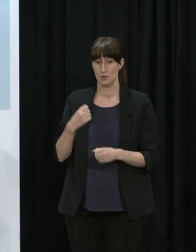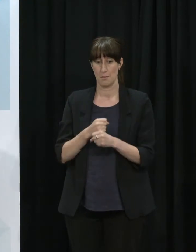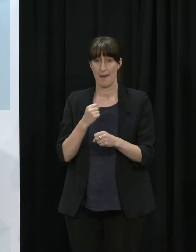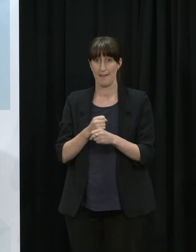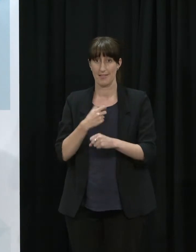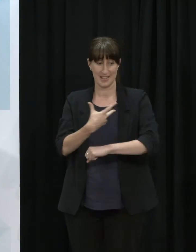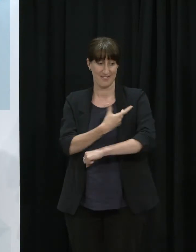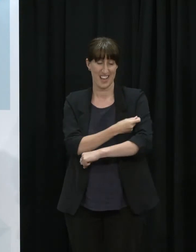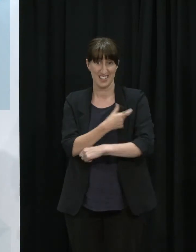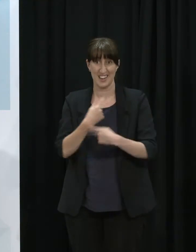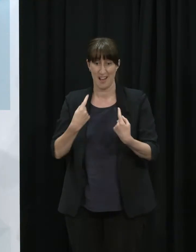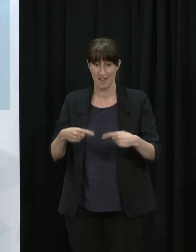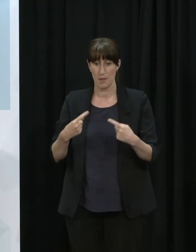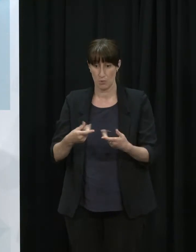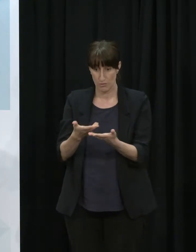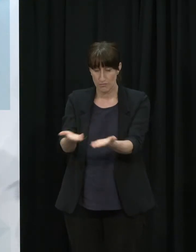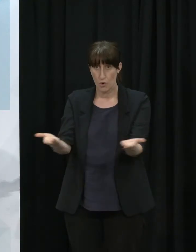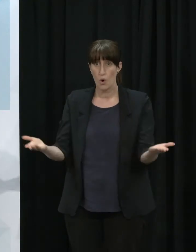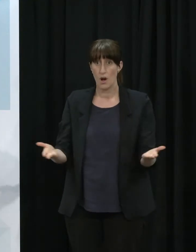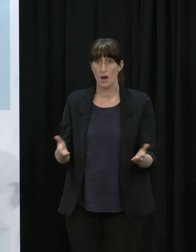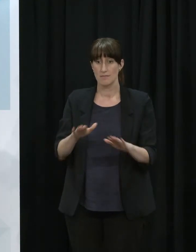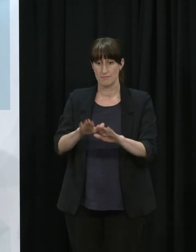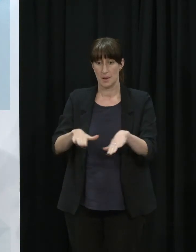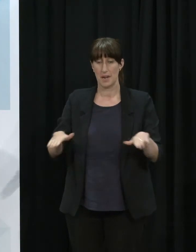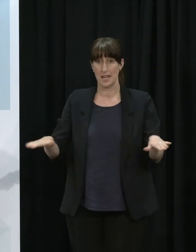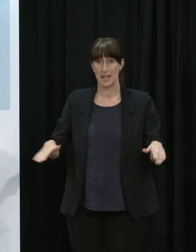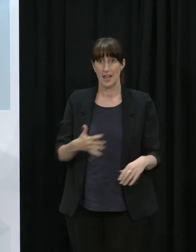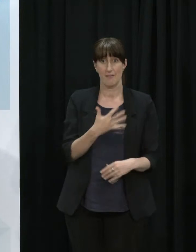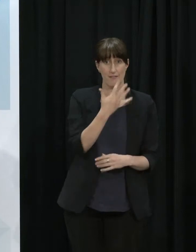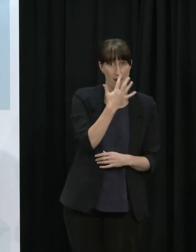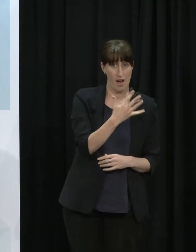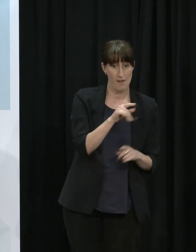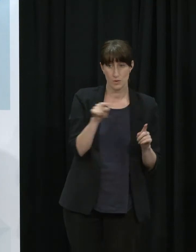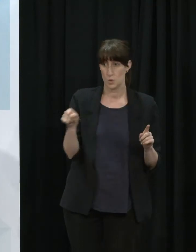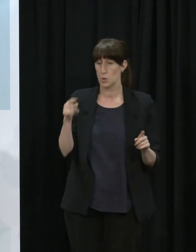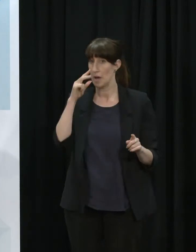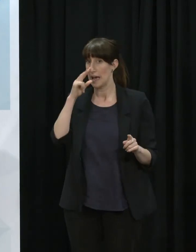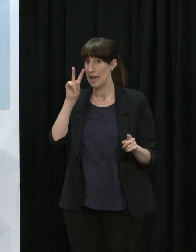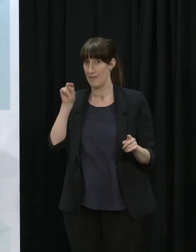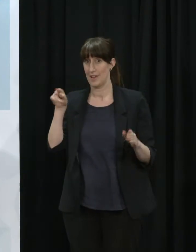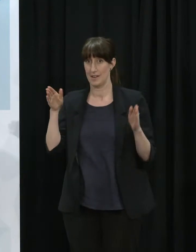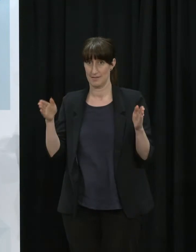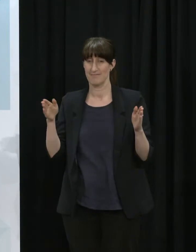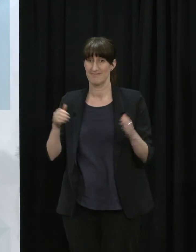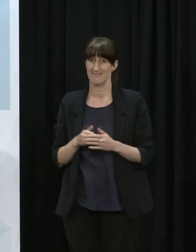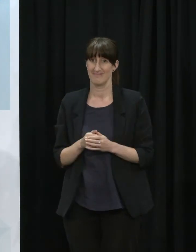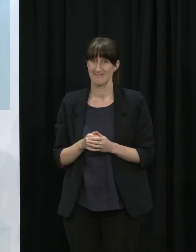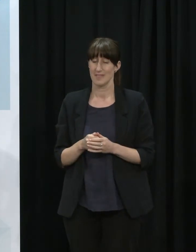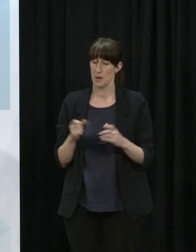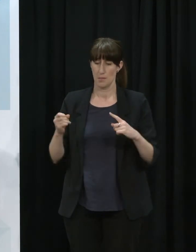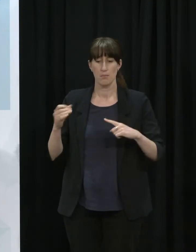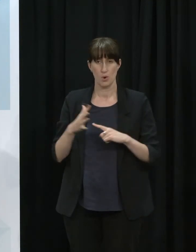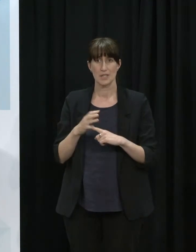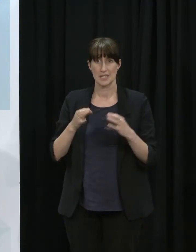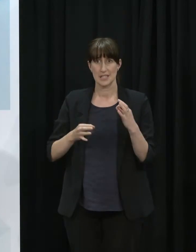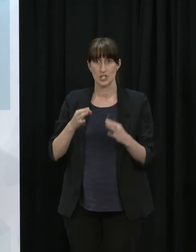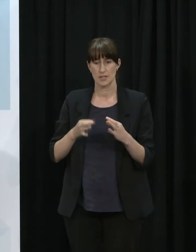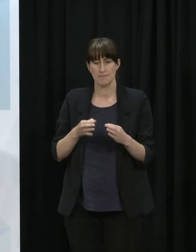tikanga o te waa Audi kua mahi